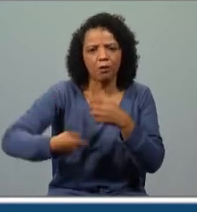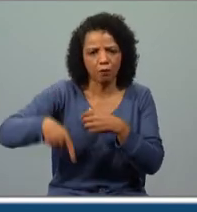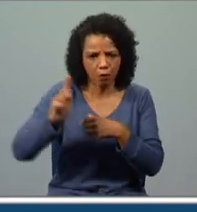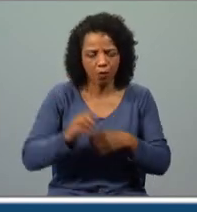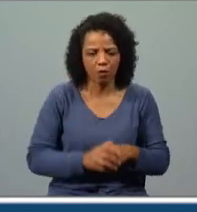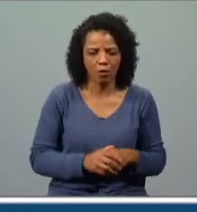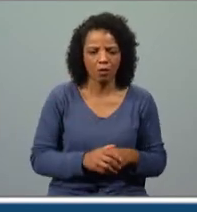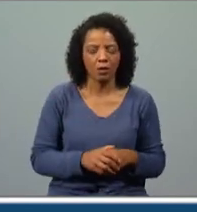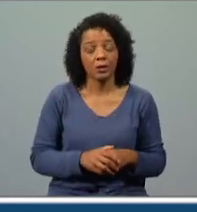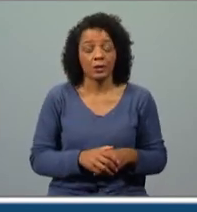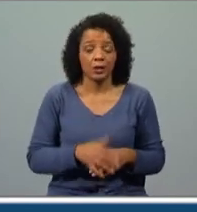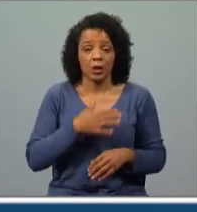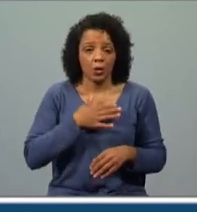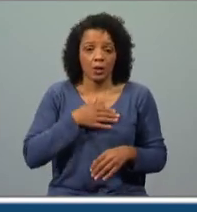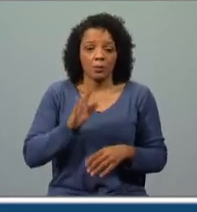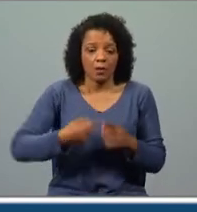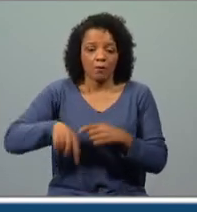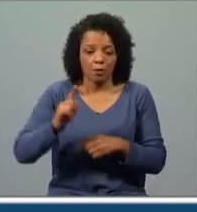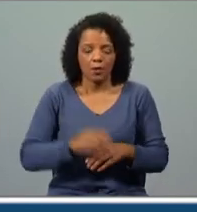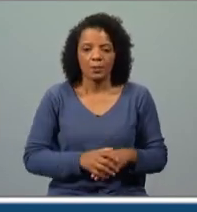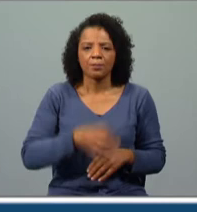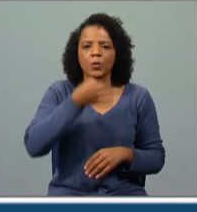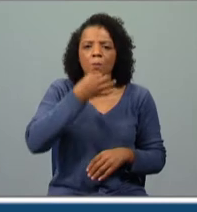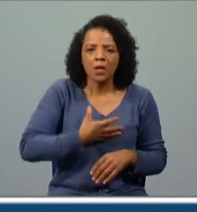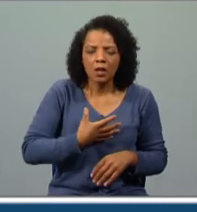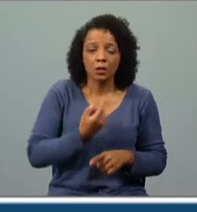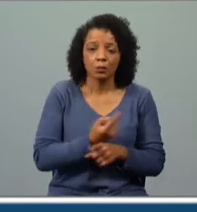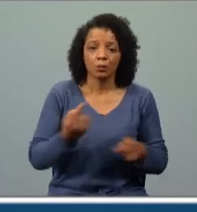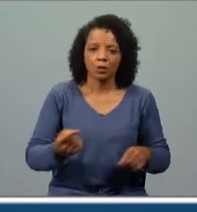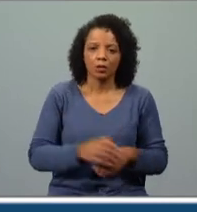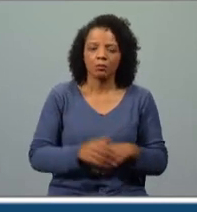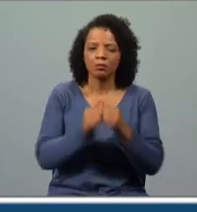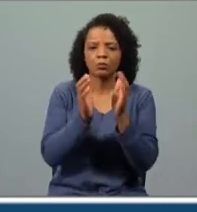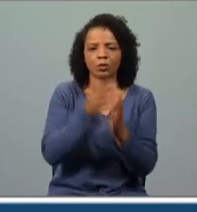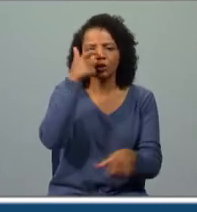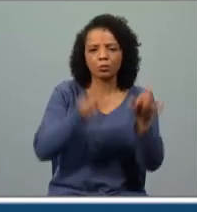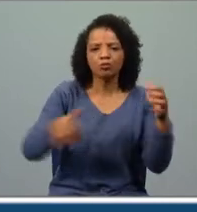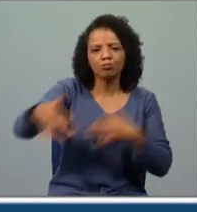um bocadinho contrariado mas foi era humilde dava-se com toda a gente e era 有點惱火，但確實如此謙虛，他與每個人都相處融洽